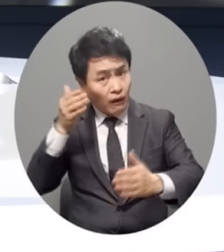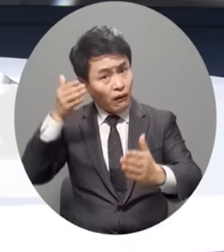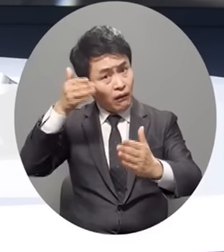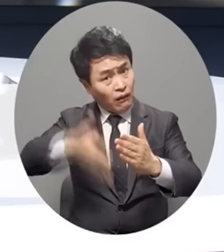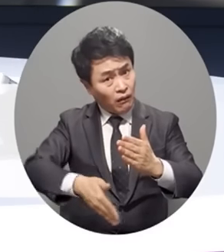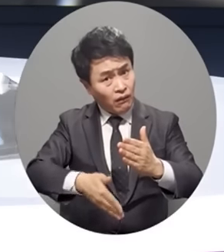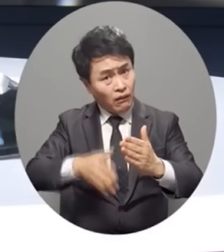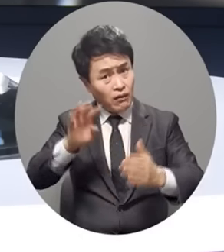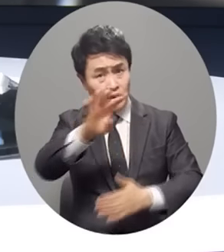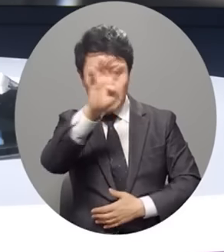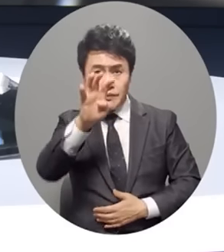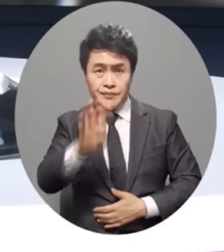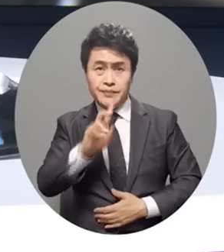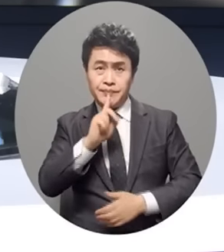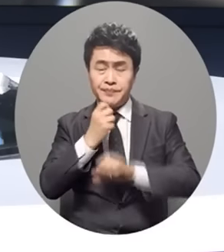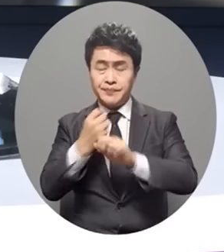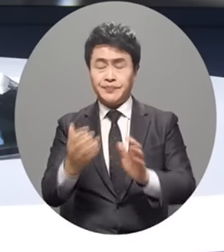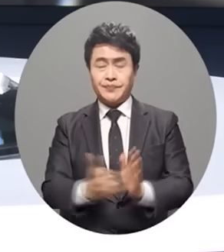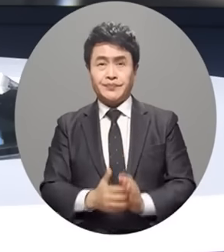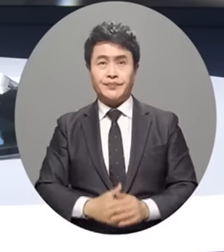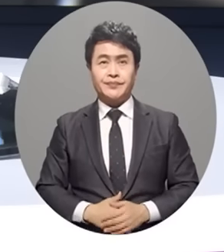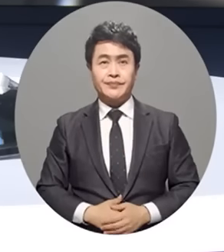걸까요?